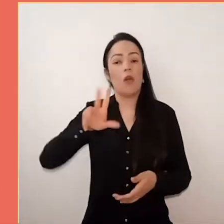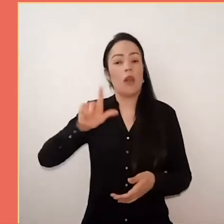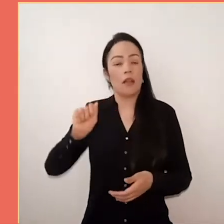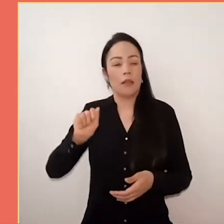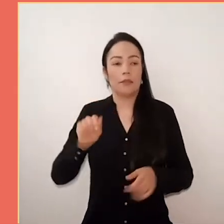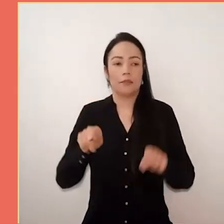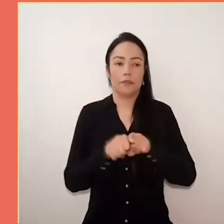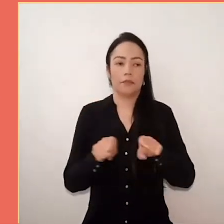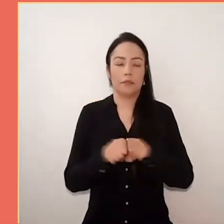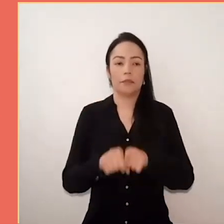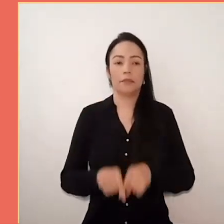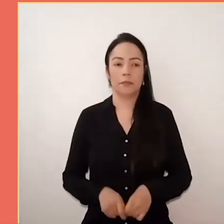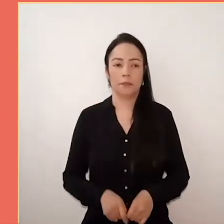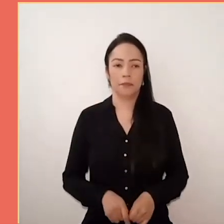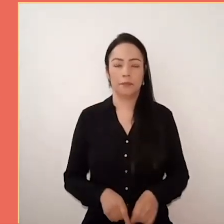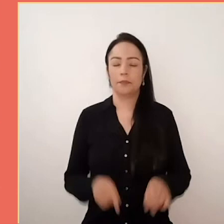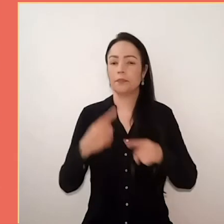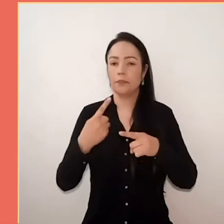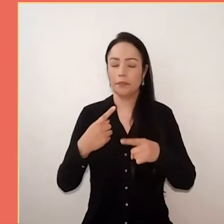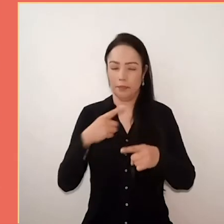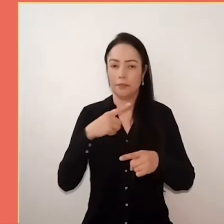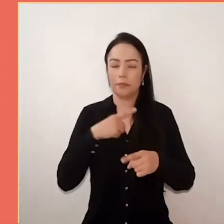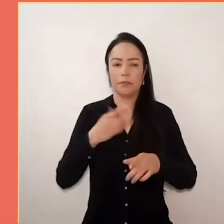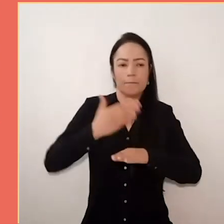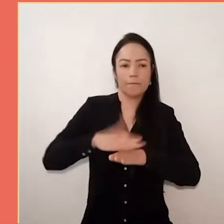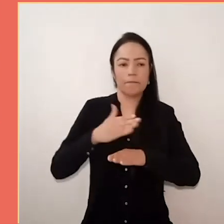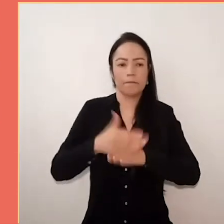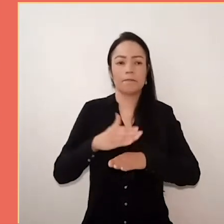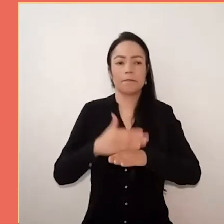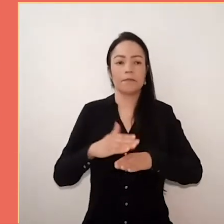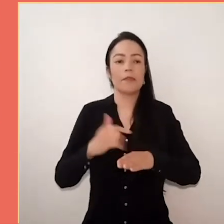tenho um exercício que eu considero muito respeitoso